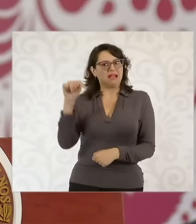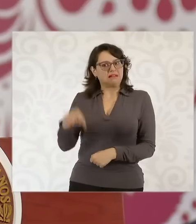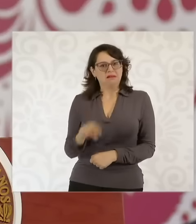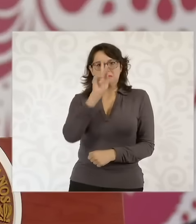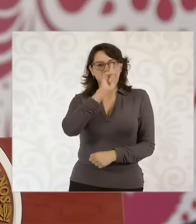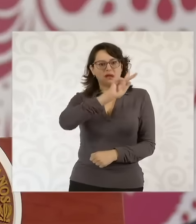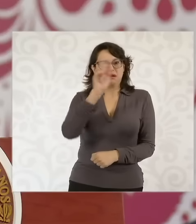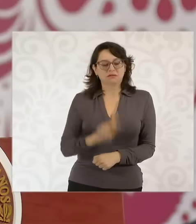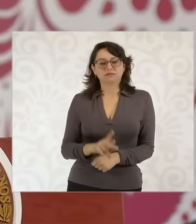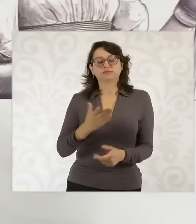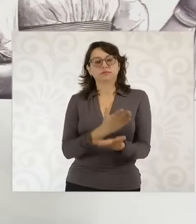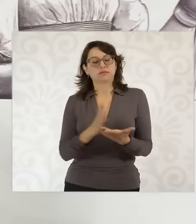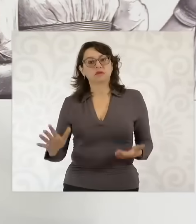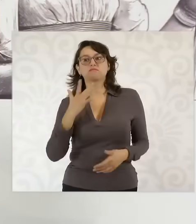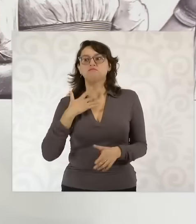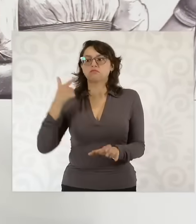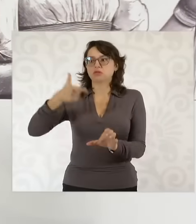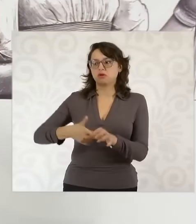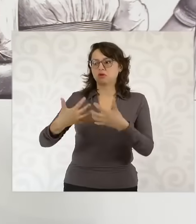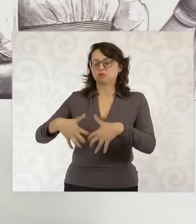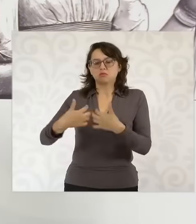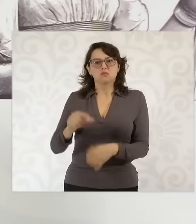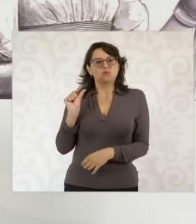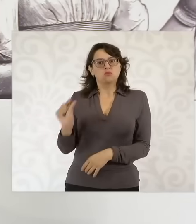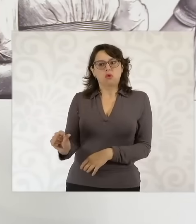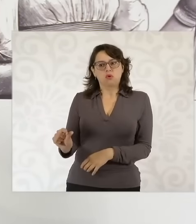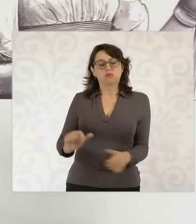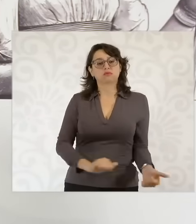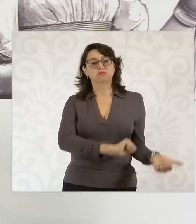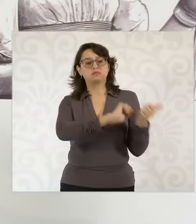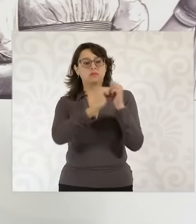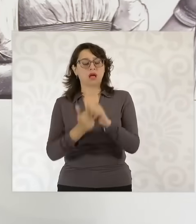Con la llegada del presidente López Obrador inició esta reconfiguración, este rescate